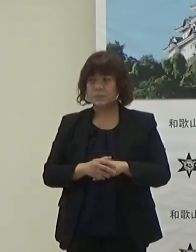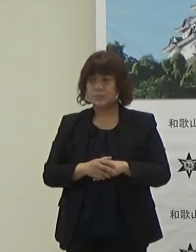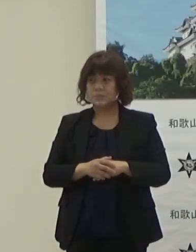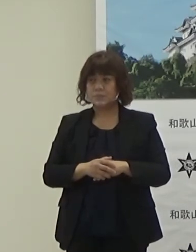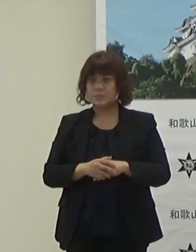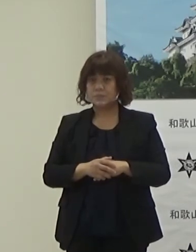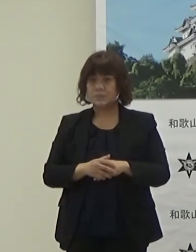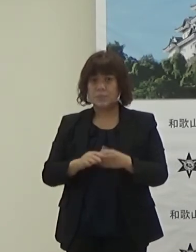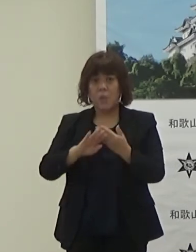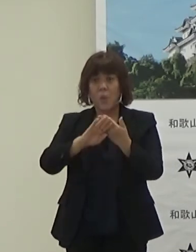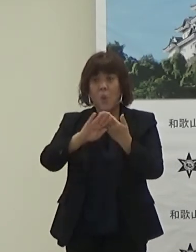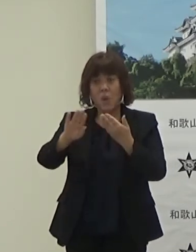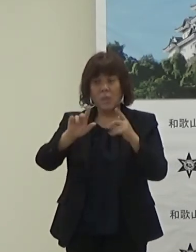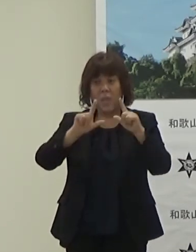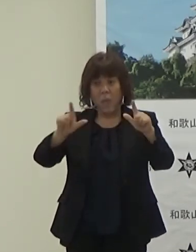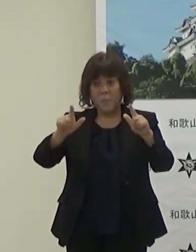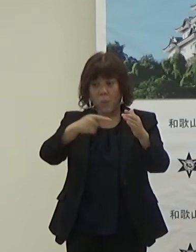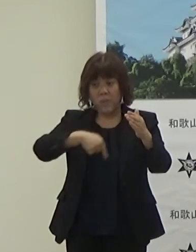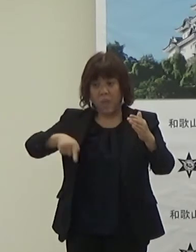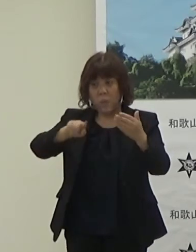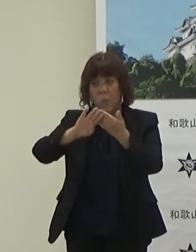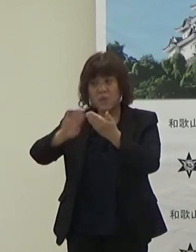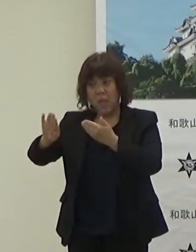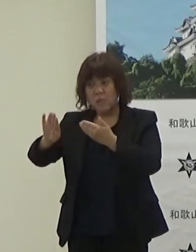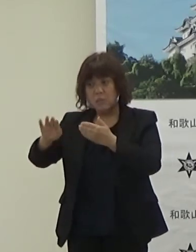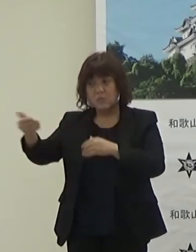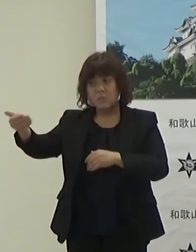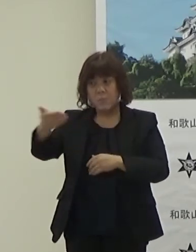他に発表項目以外で質問はありませんか